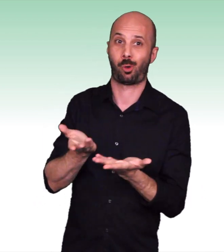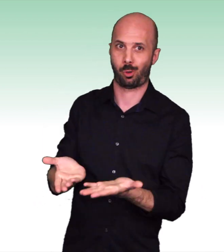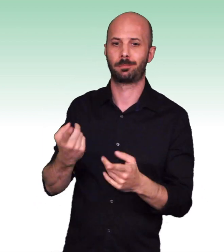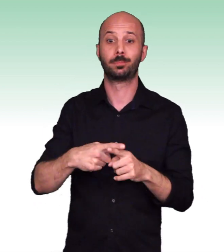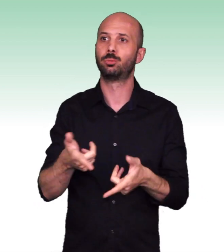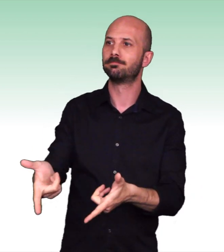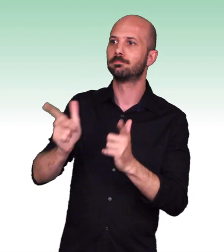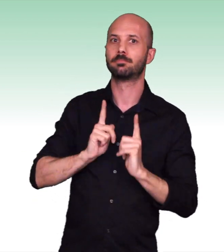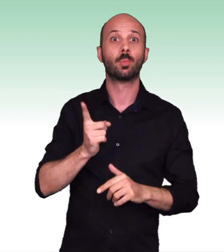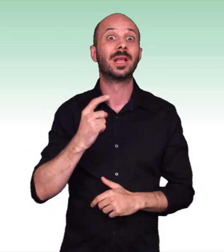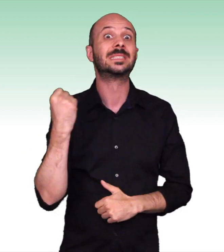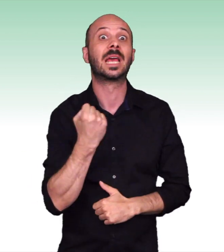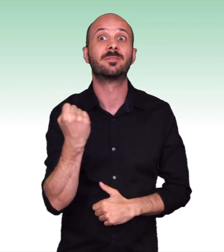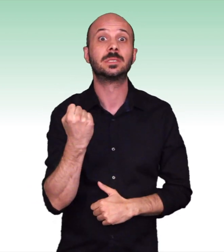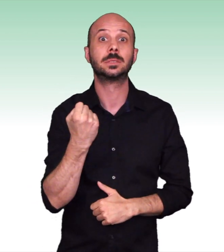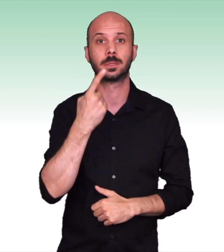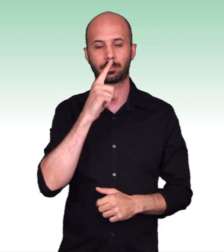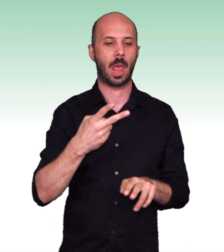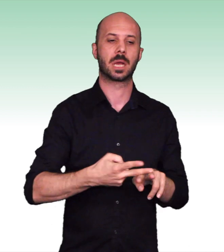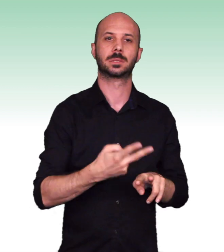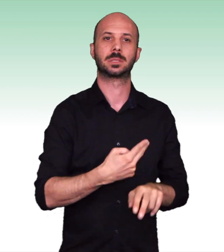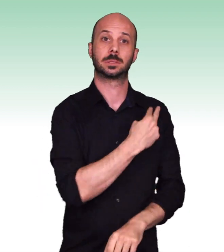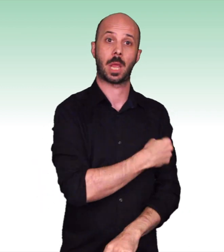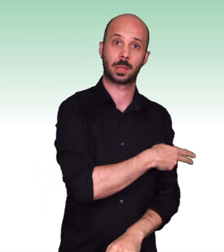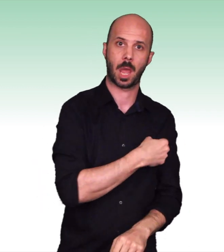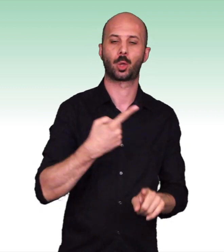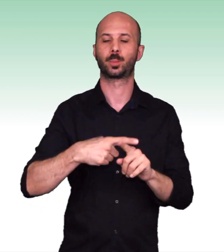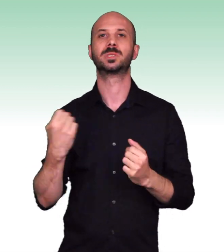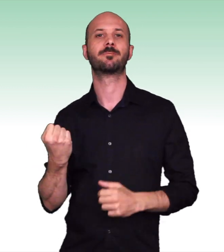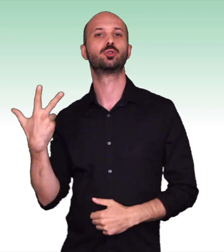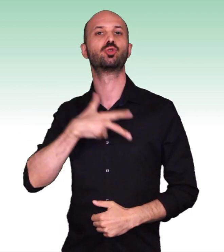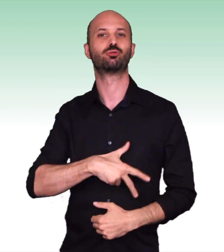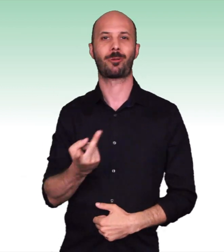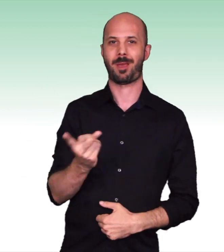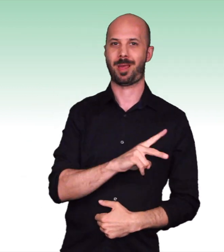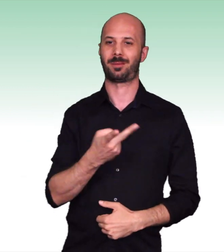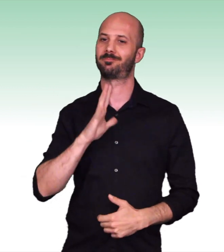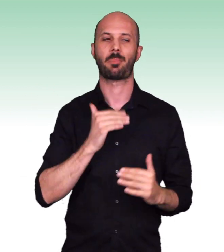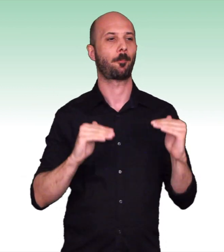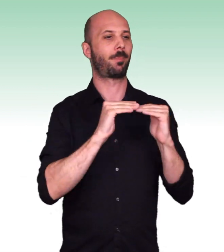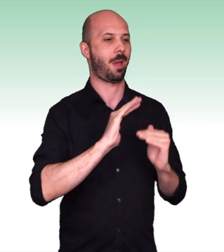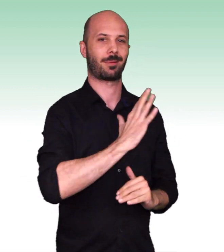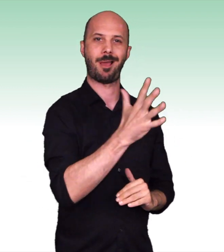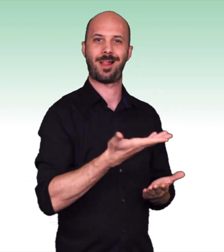ricevere servizi come l'assistenza sanitaria e i servizi sociali su base di uguaglianza.